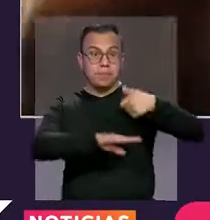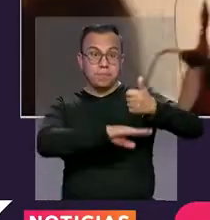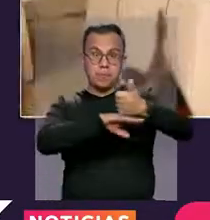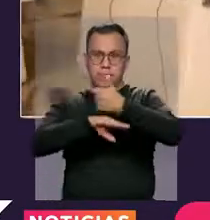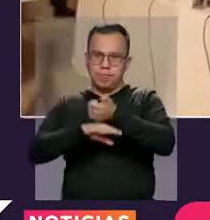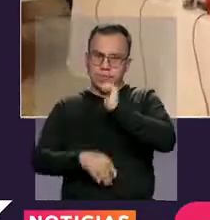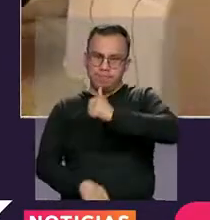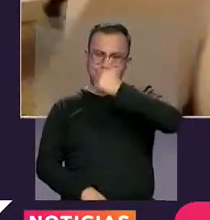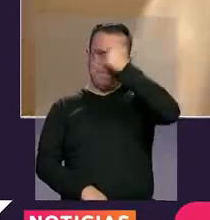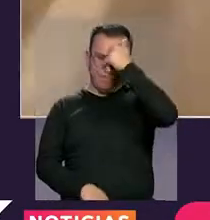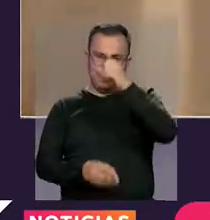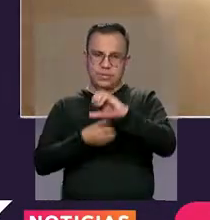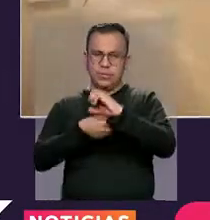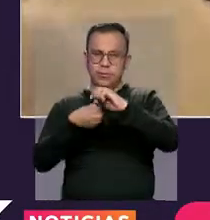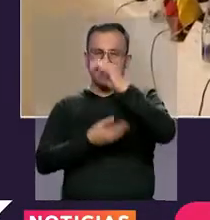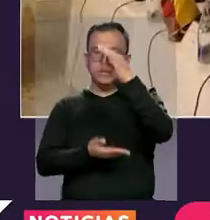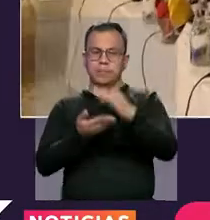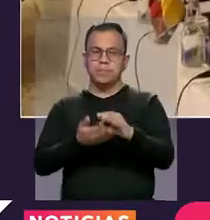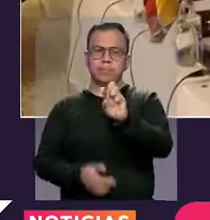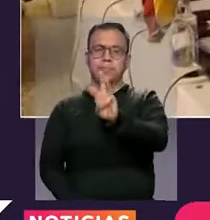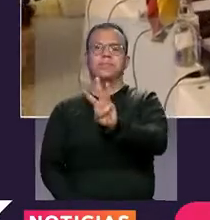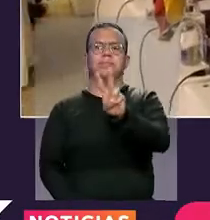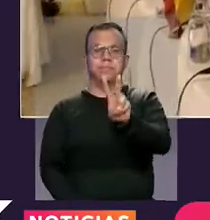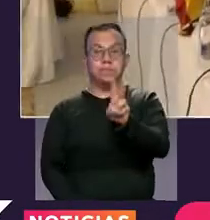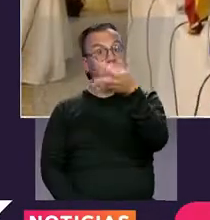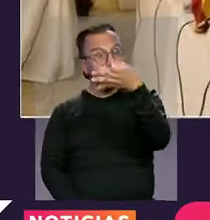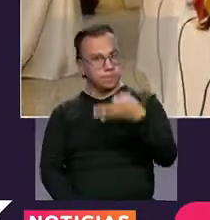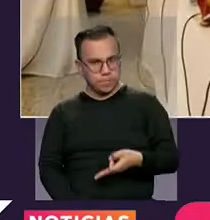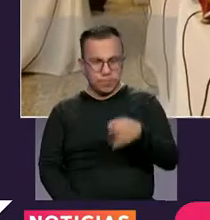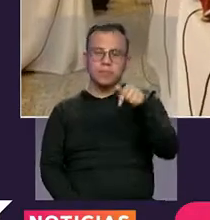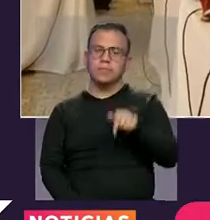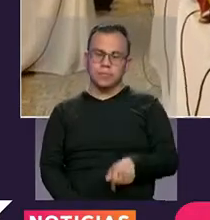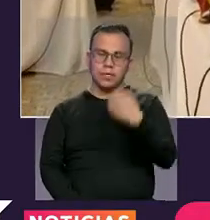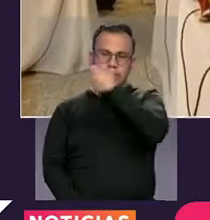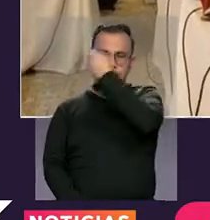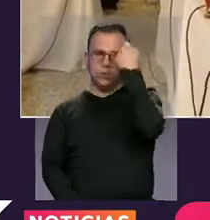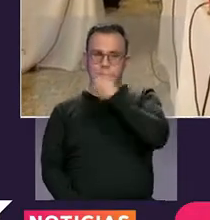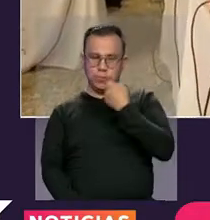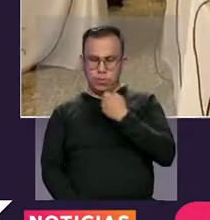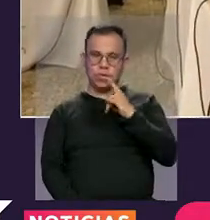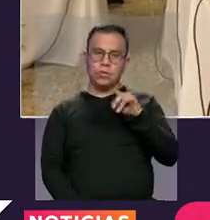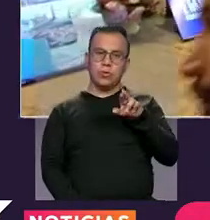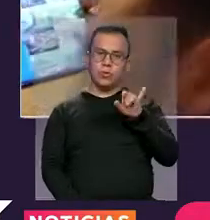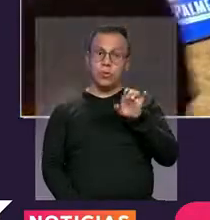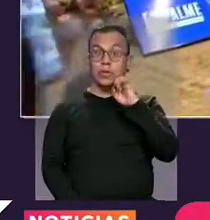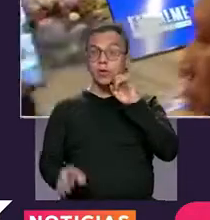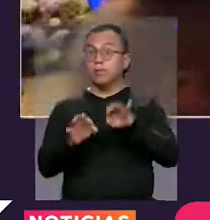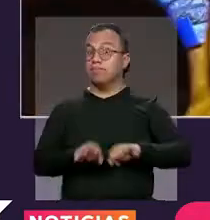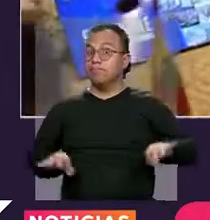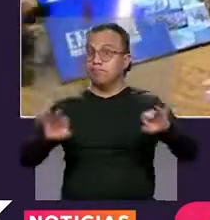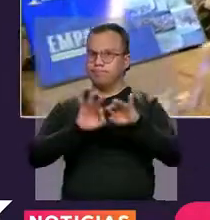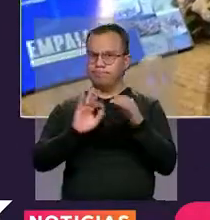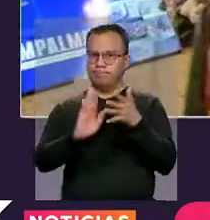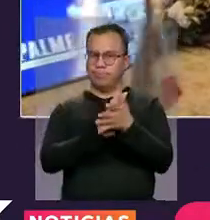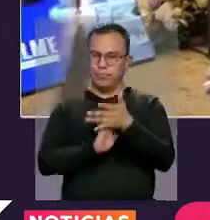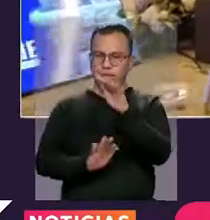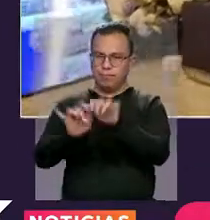CHAPINERO, ESTE ES EL LUGAR QUE HA DESIGNADO A SU CAPITALES PARA LA REUNIóN DEL PRESIDENTE ELECTO